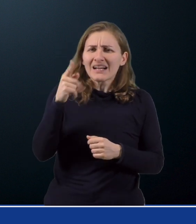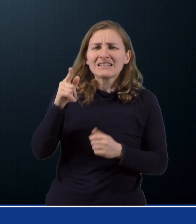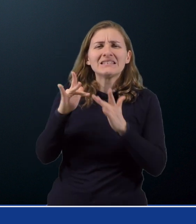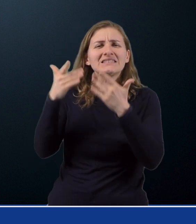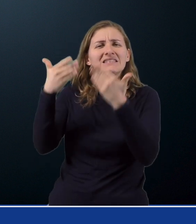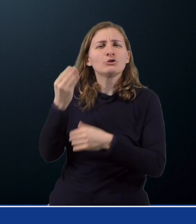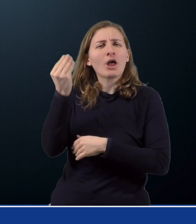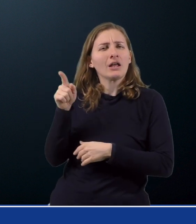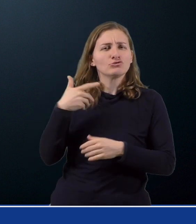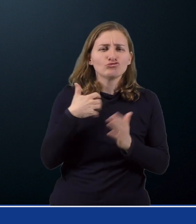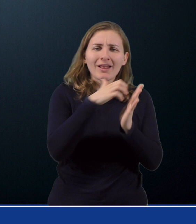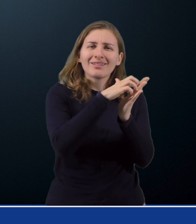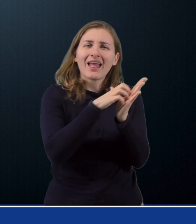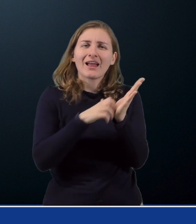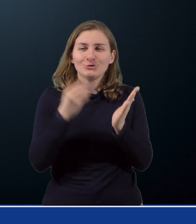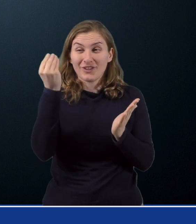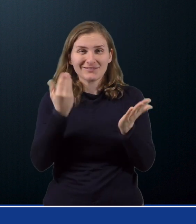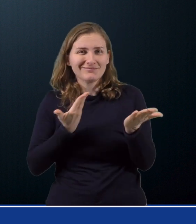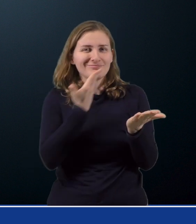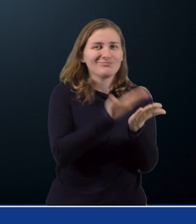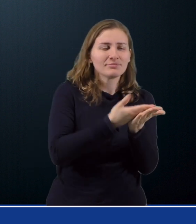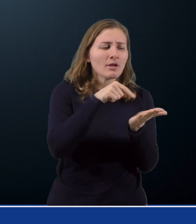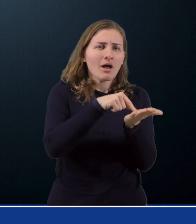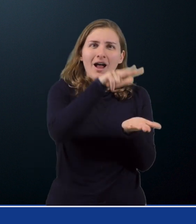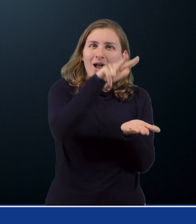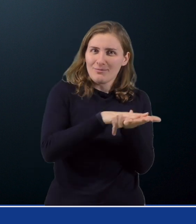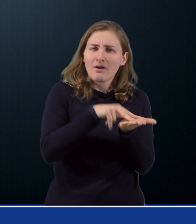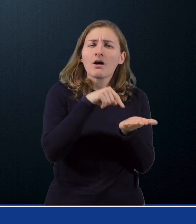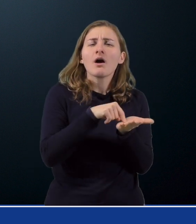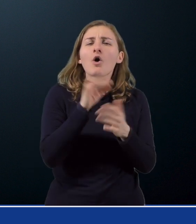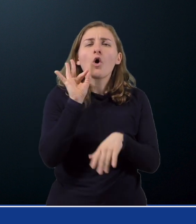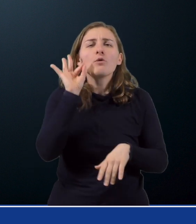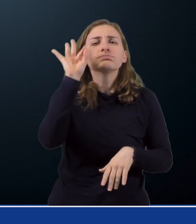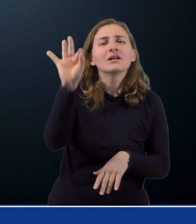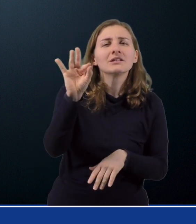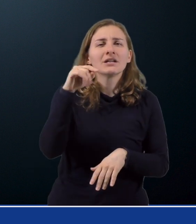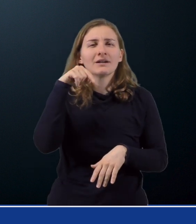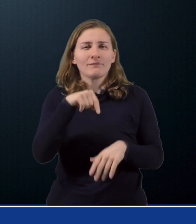Il testo, che trovate più sotto, è stato approvato dietro richiesta della Sede Centrale ENS con l’obiettivo di colmare il vuoto legislativo